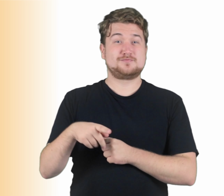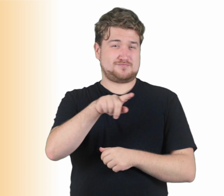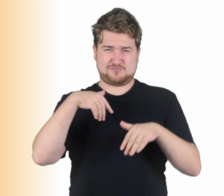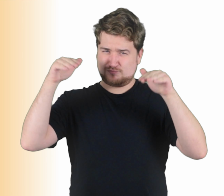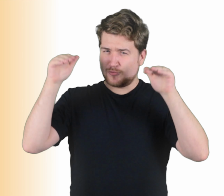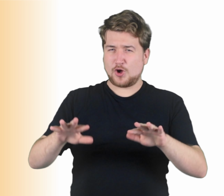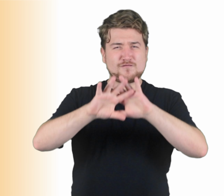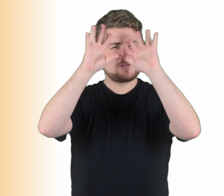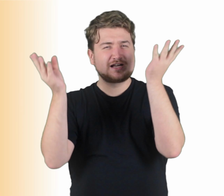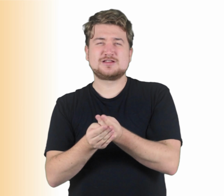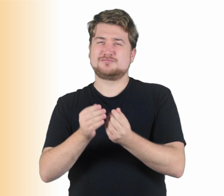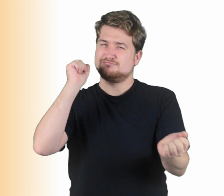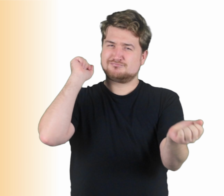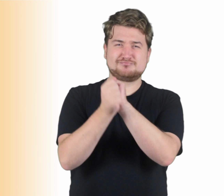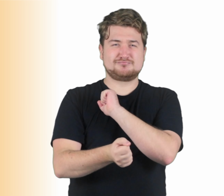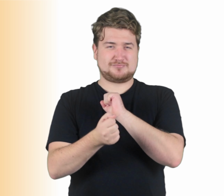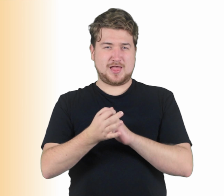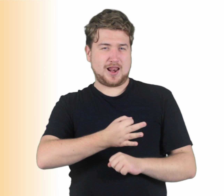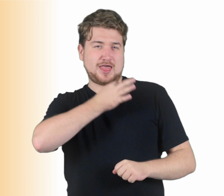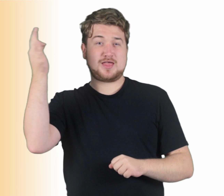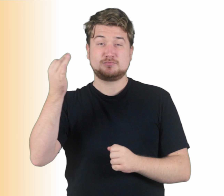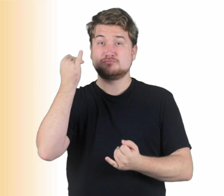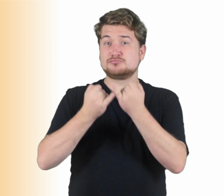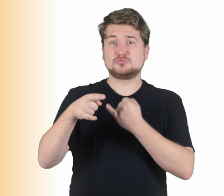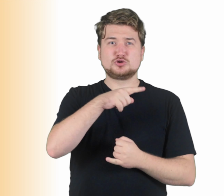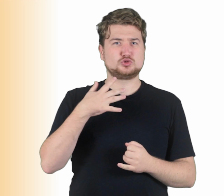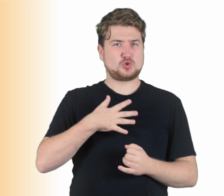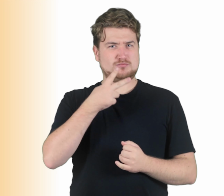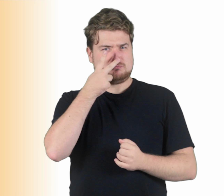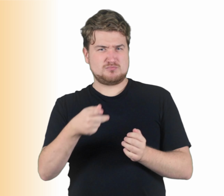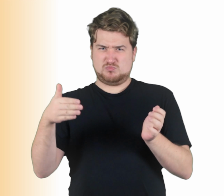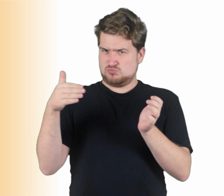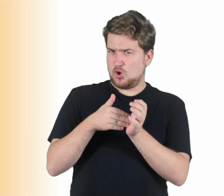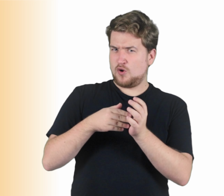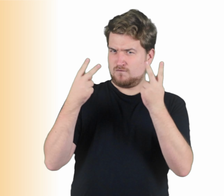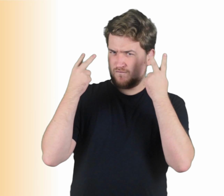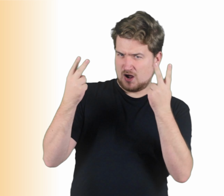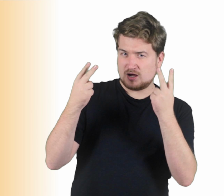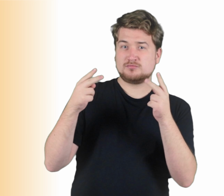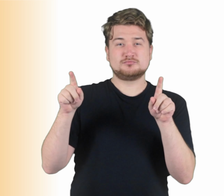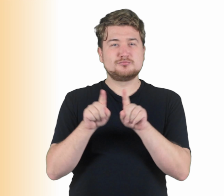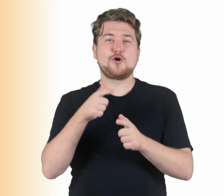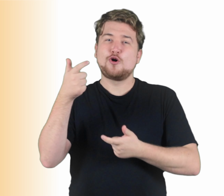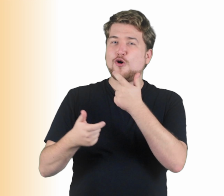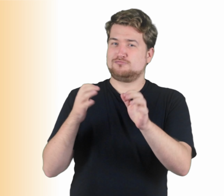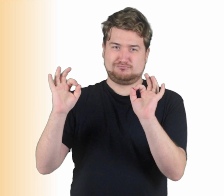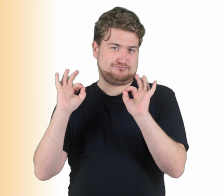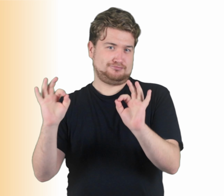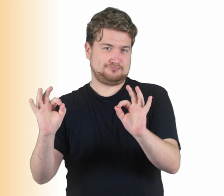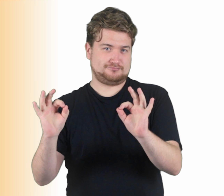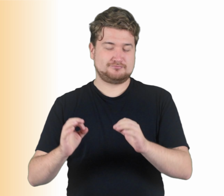Wszystko może się zmienić na lepsze, jeśli uznamy to za ważne oraz podejmiemy odpowiednie działania.